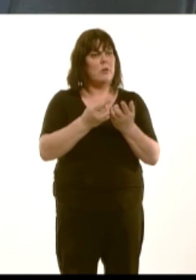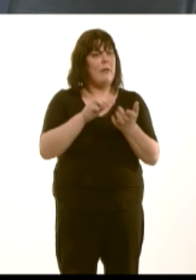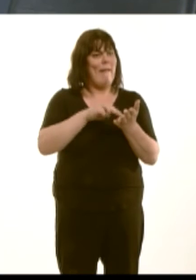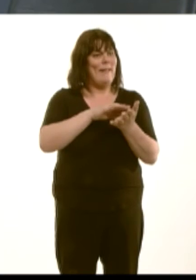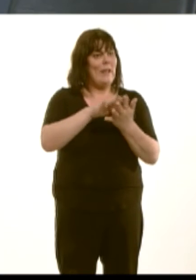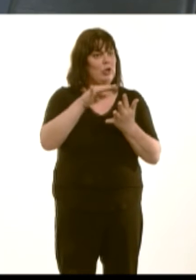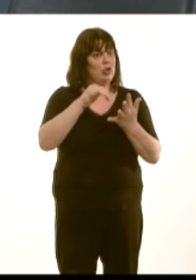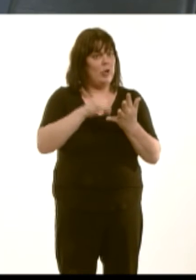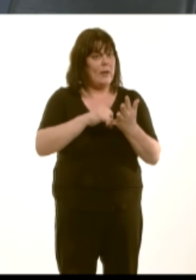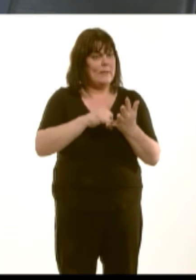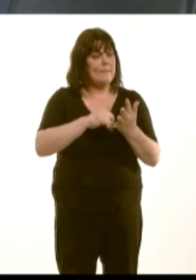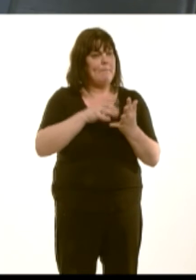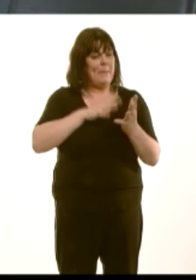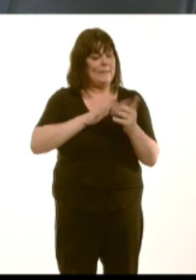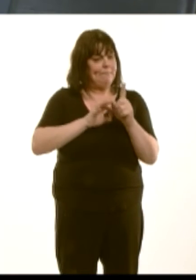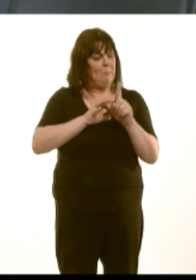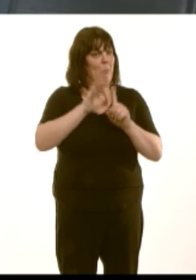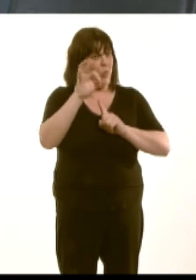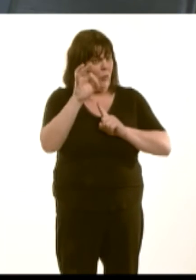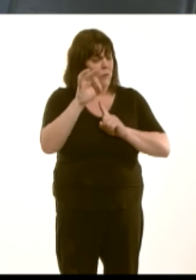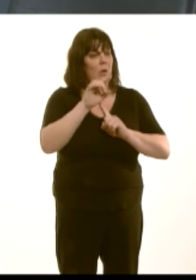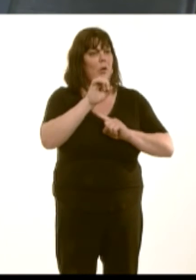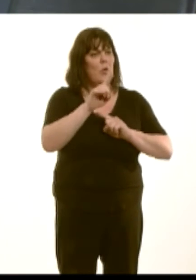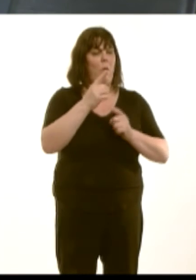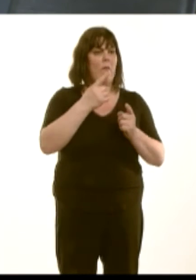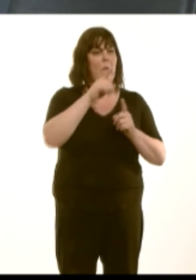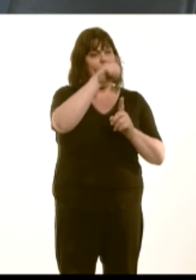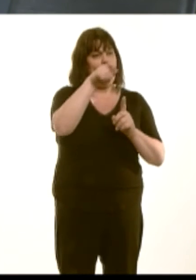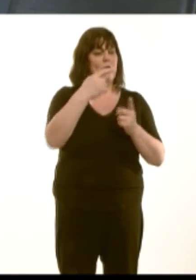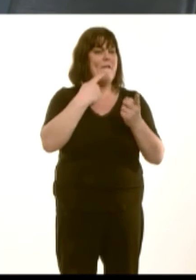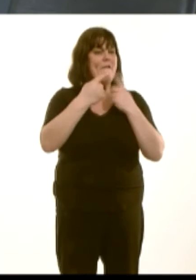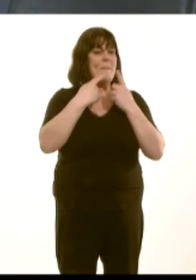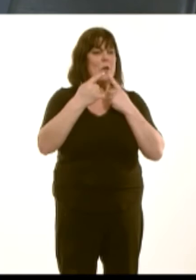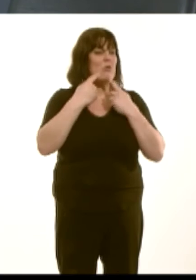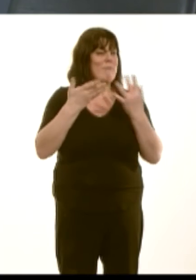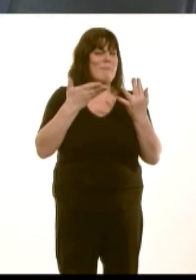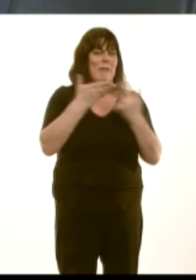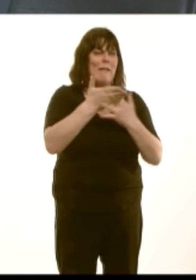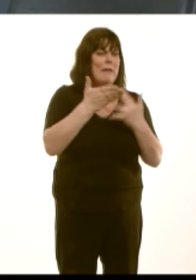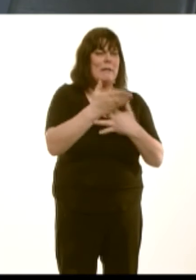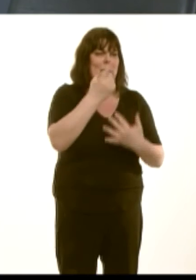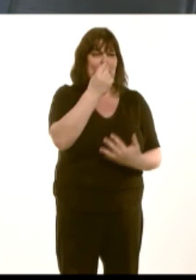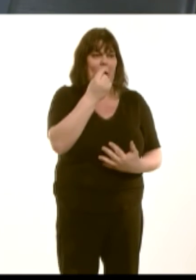yn bresennol, gan gynnwys yr unedau argyfwng? Carwyn Jones: Ni allai neb ddadlau yn erbyn hynnyómae hynnyín synhwyrol iawn.